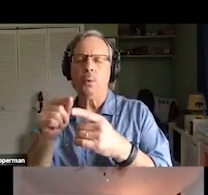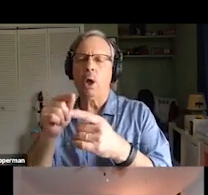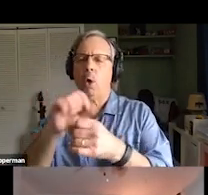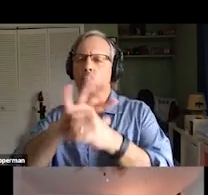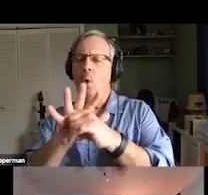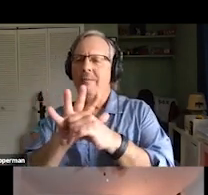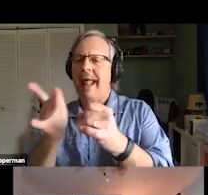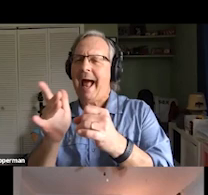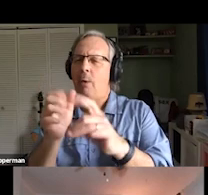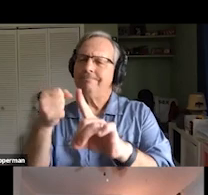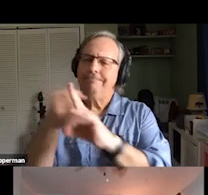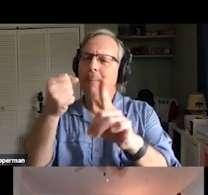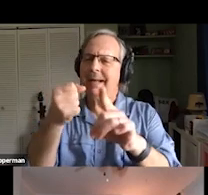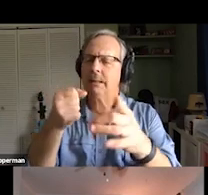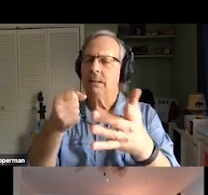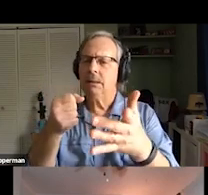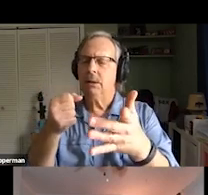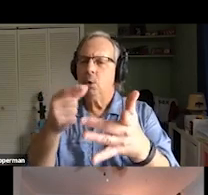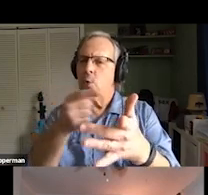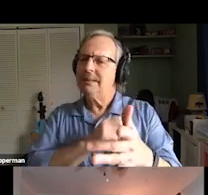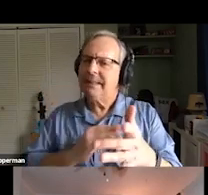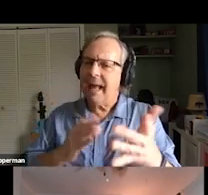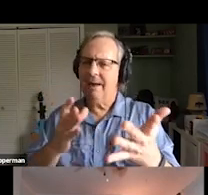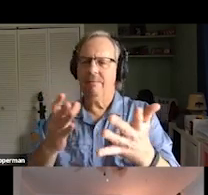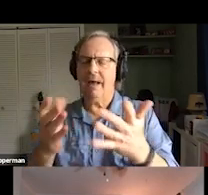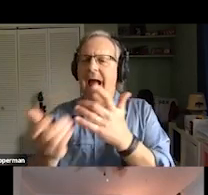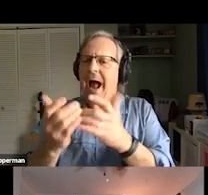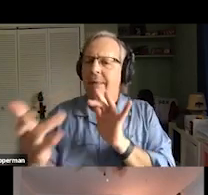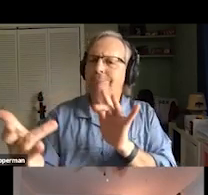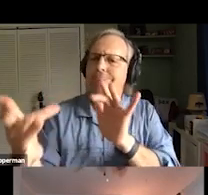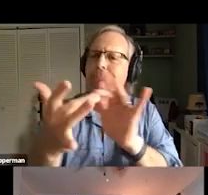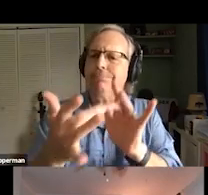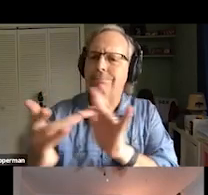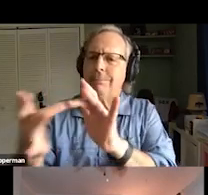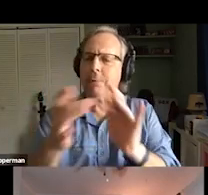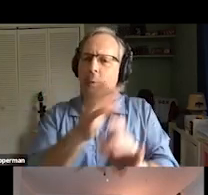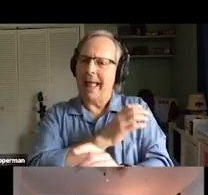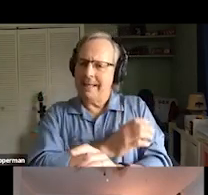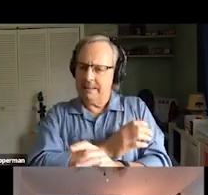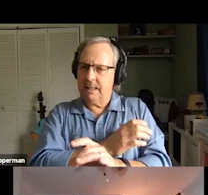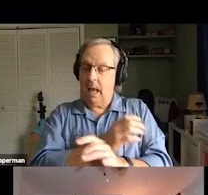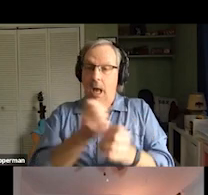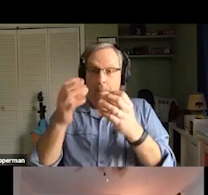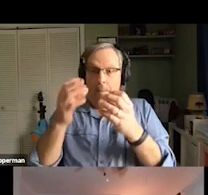y lo que hizo el personal de su programa para llegar a los clientes. Para muchos de nuestros programas, los clientes se cayeron y dejaron de ser atendidos,